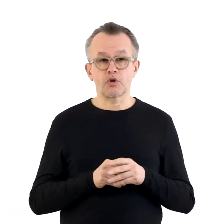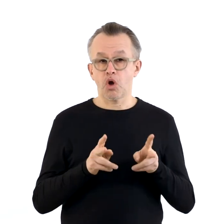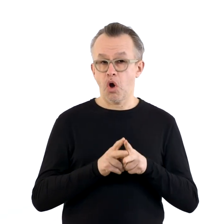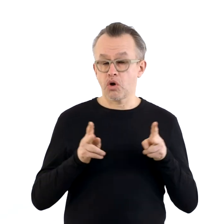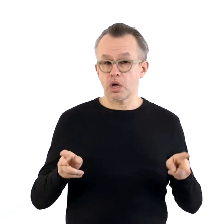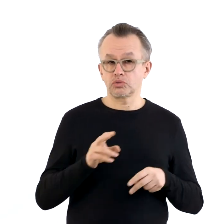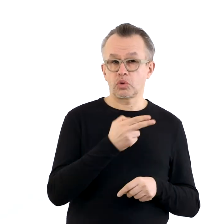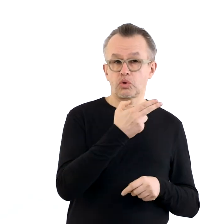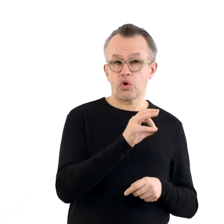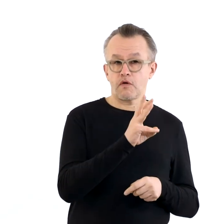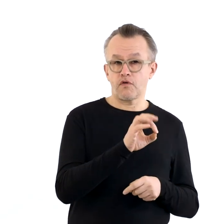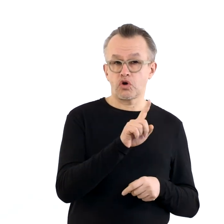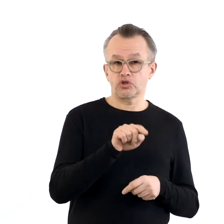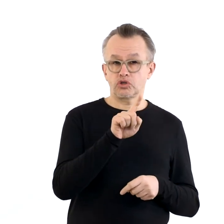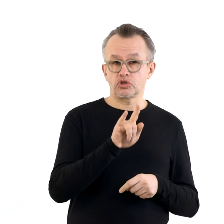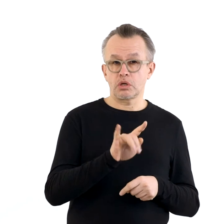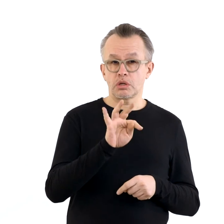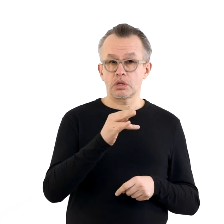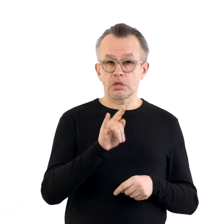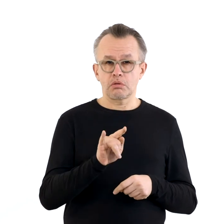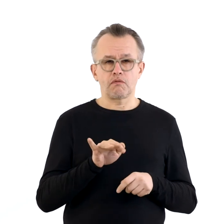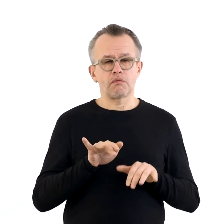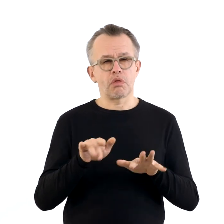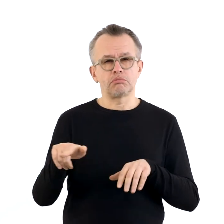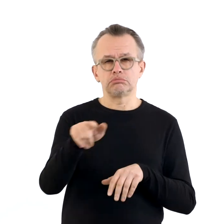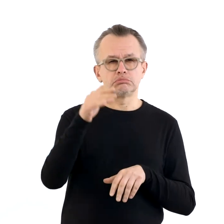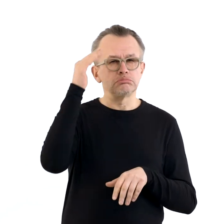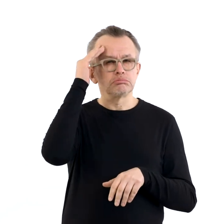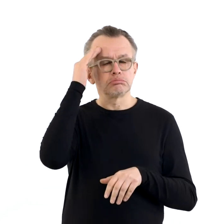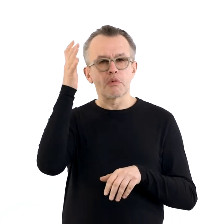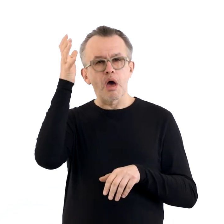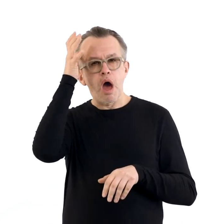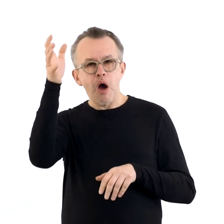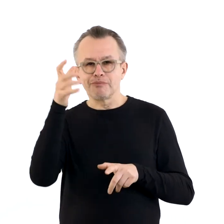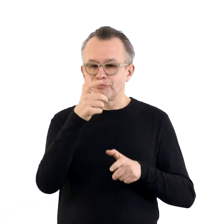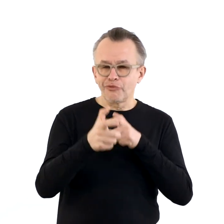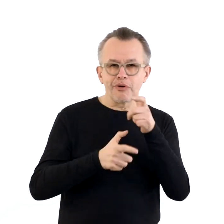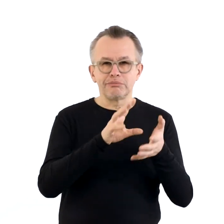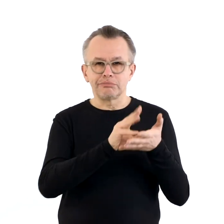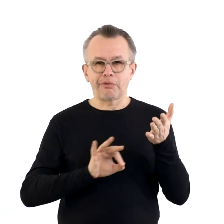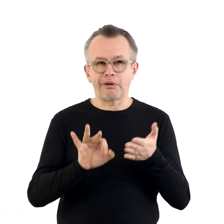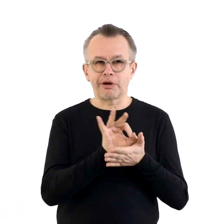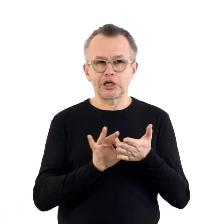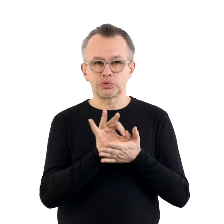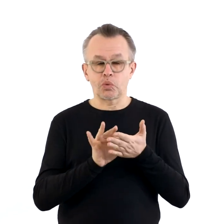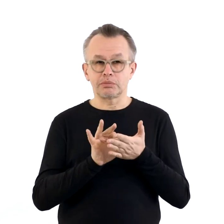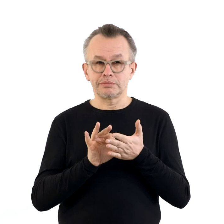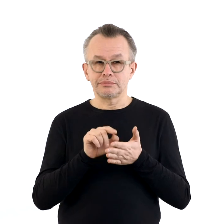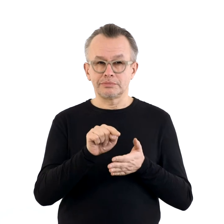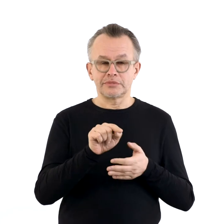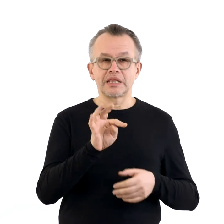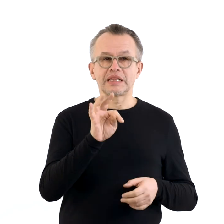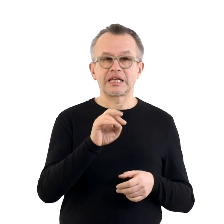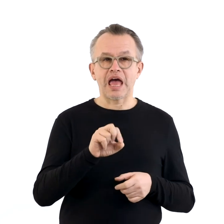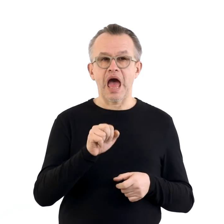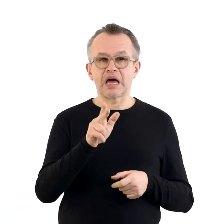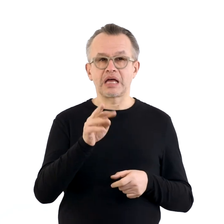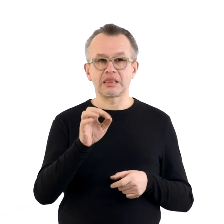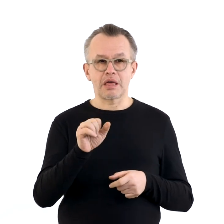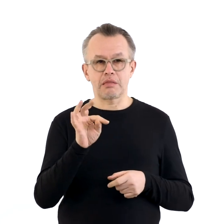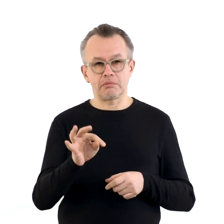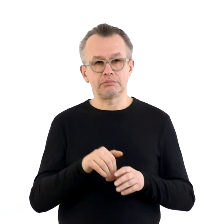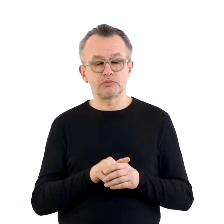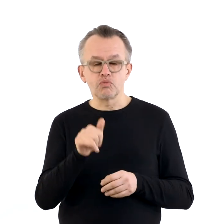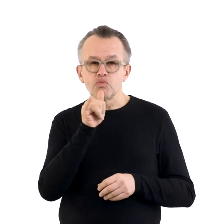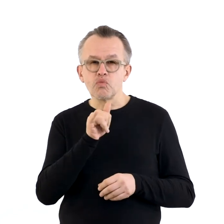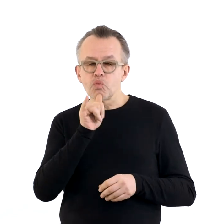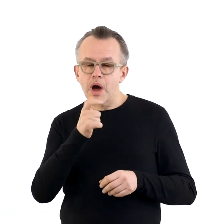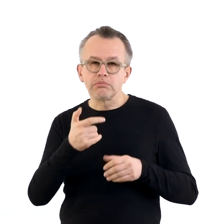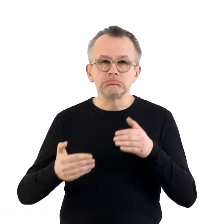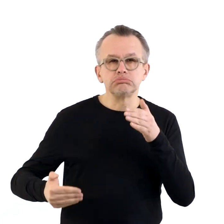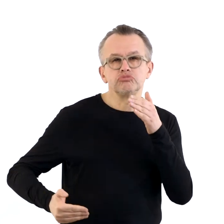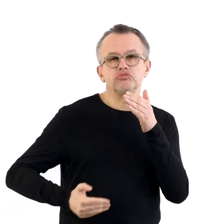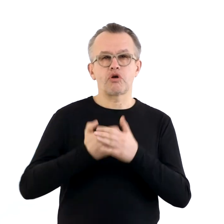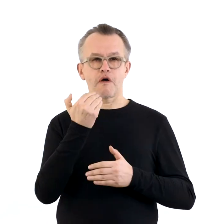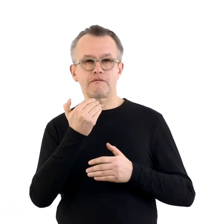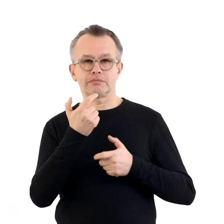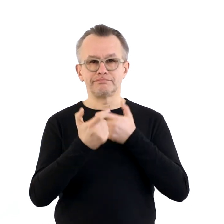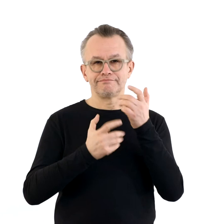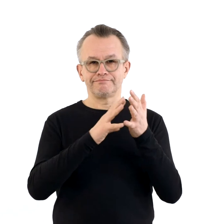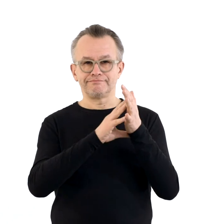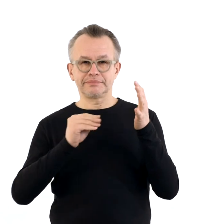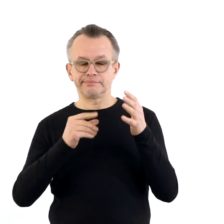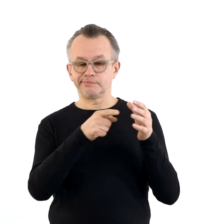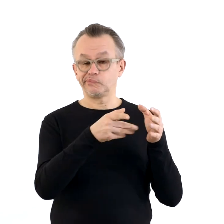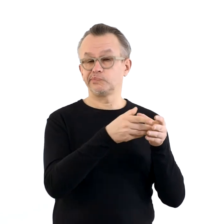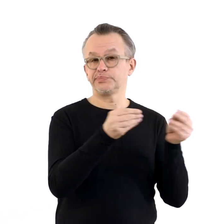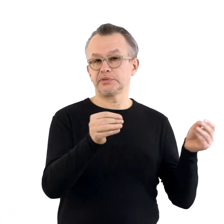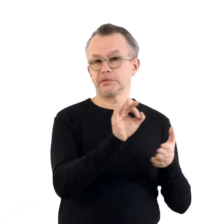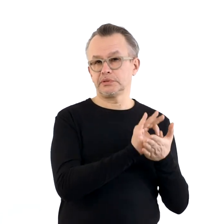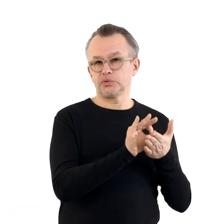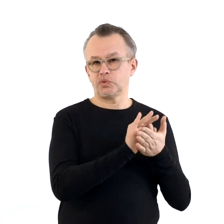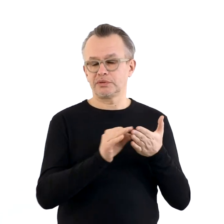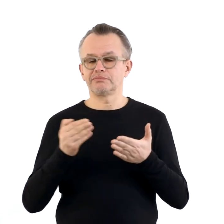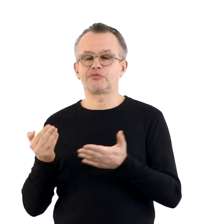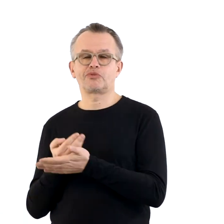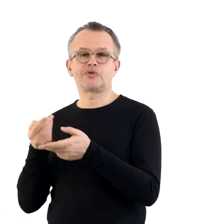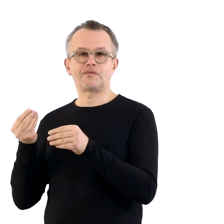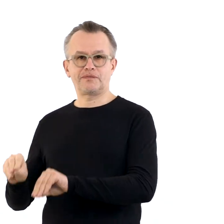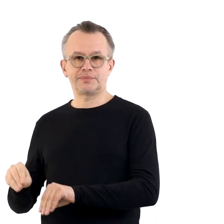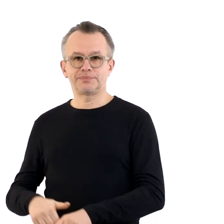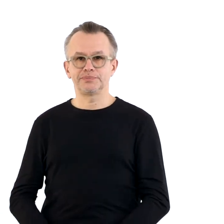W okresie nowożytnym wielu sławnych autorów wykonywało ilustracje do tego dzieła, próbując odtworzyć zaginione rysunki.